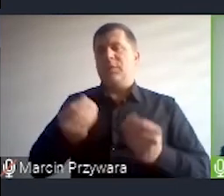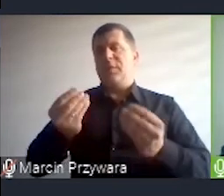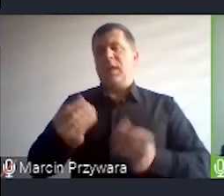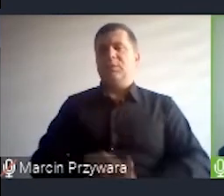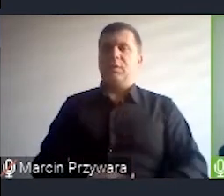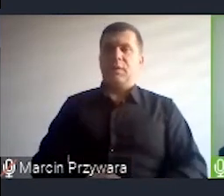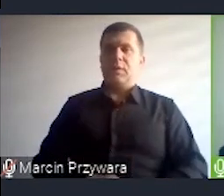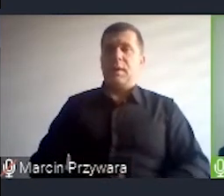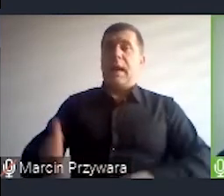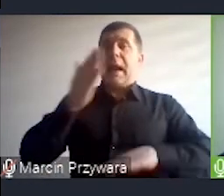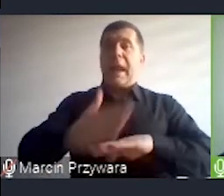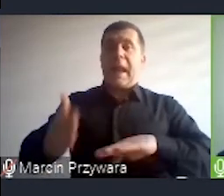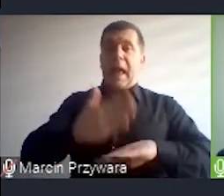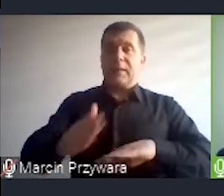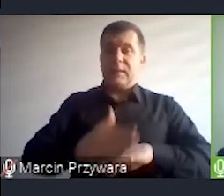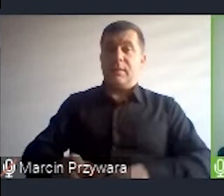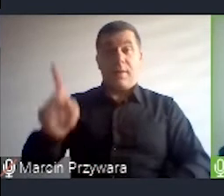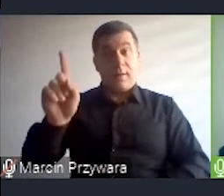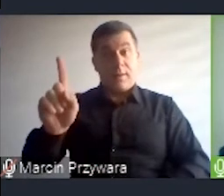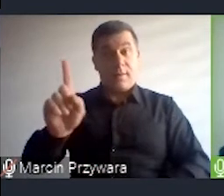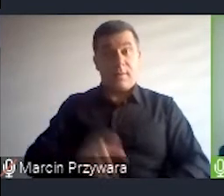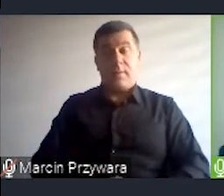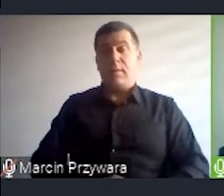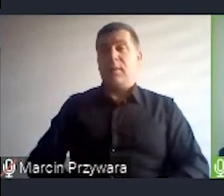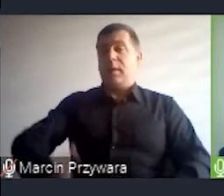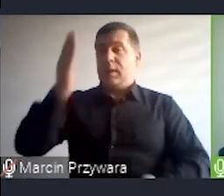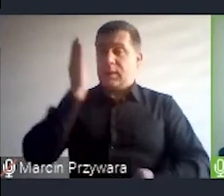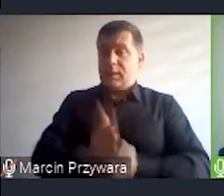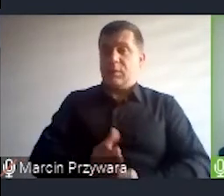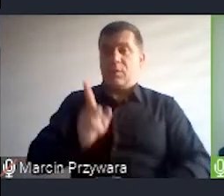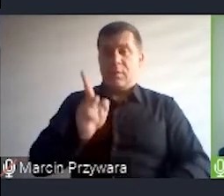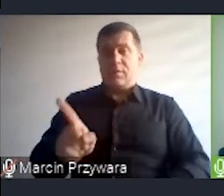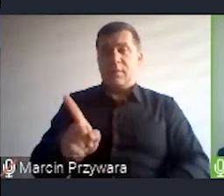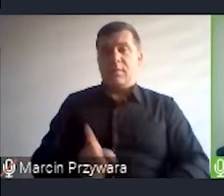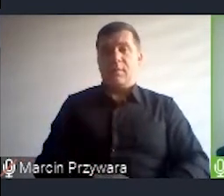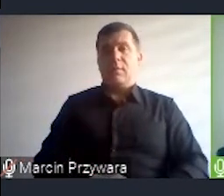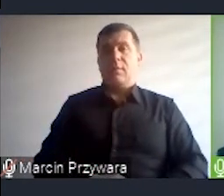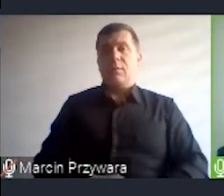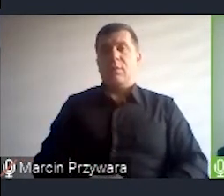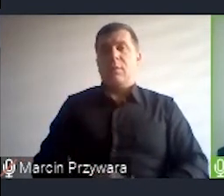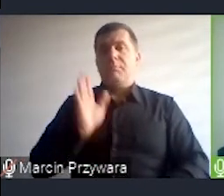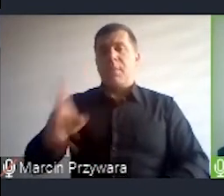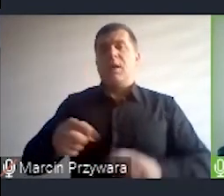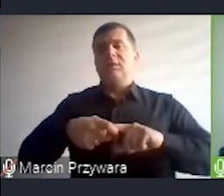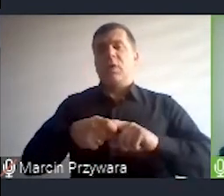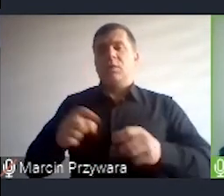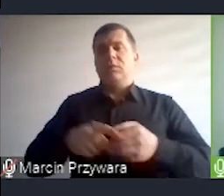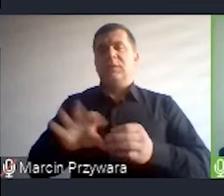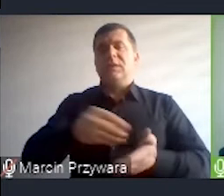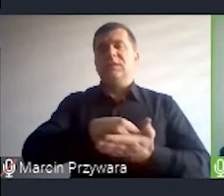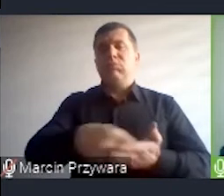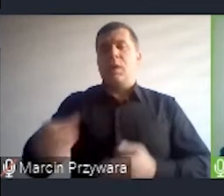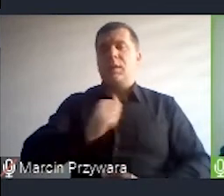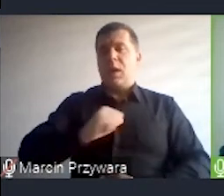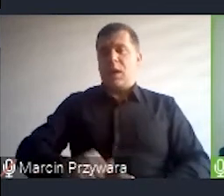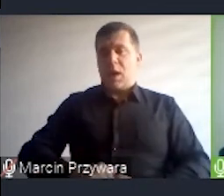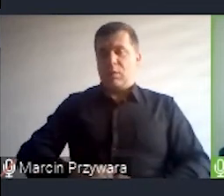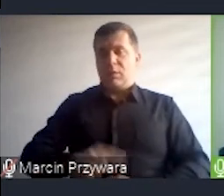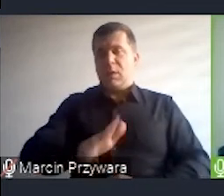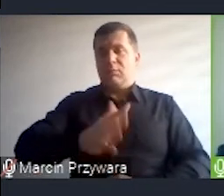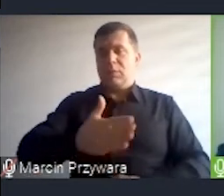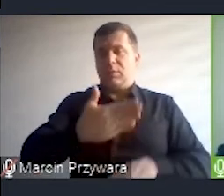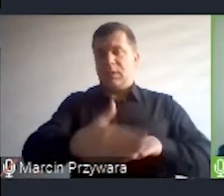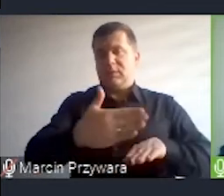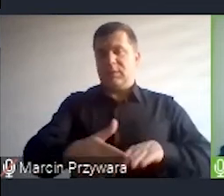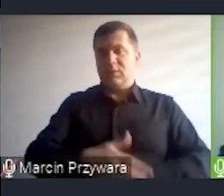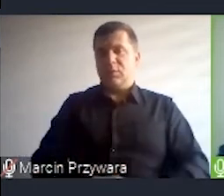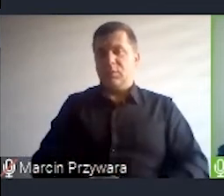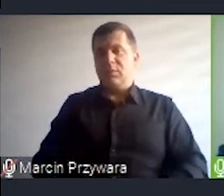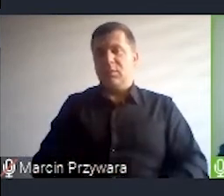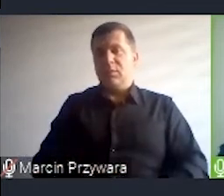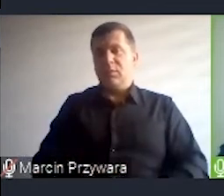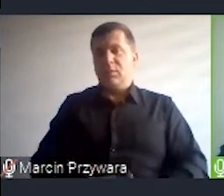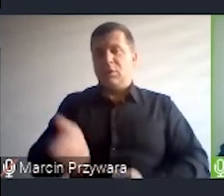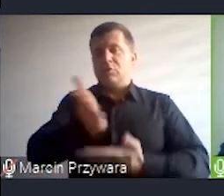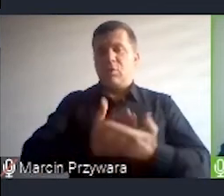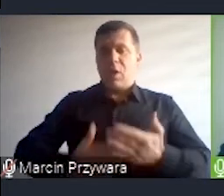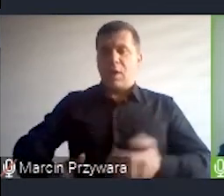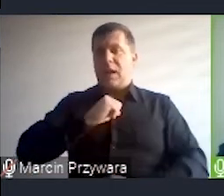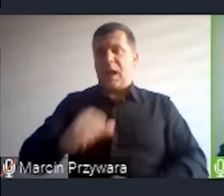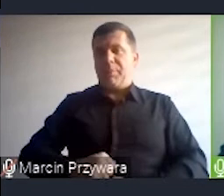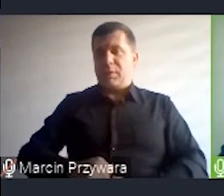Raty, ale tylko te, które są związane ze spłatą kapitału przedmiotu leasingu, czyli część kapitałowa raty.